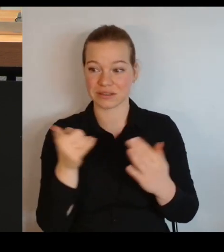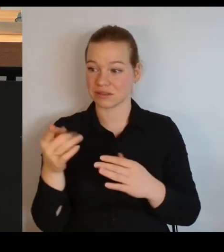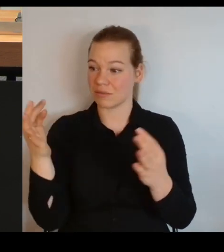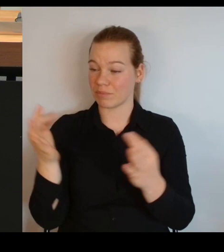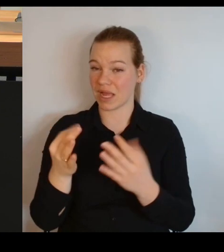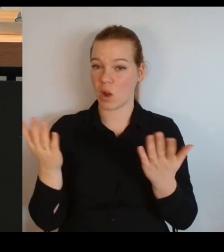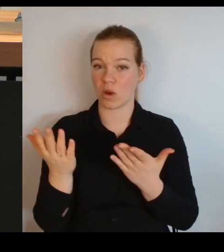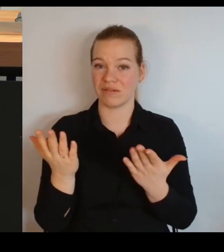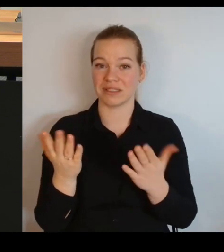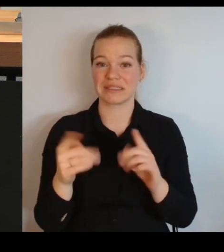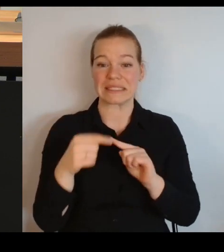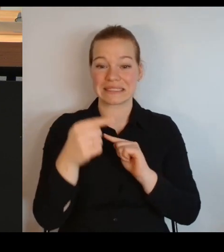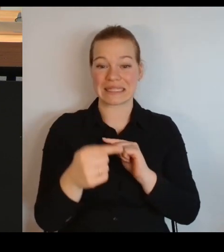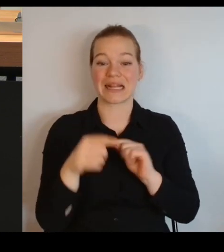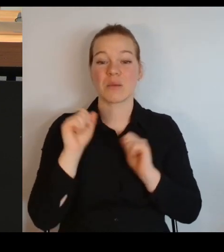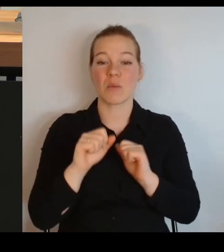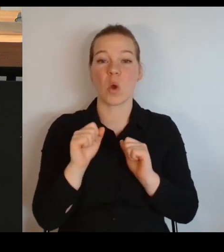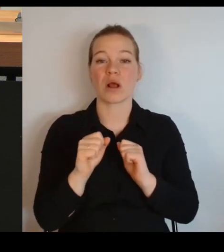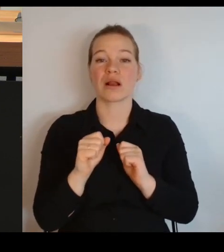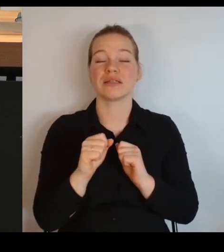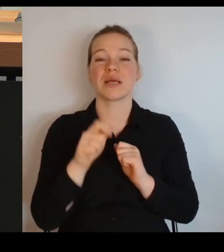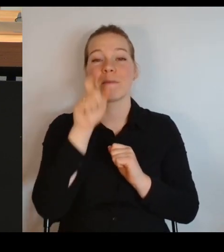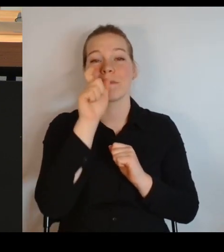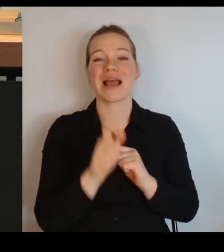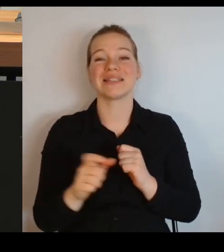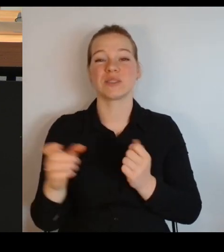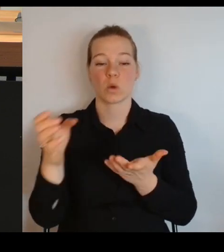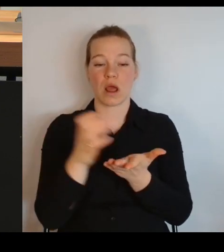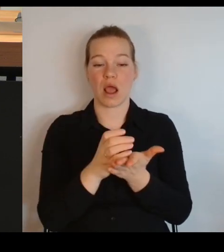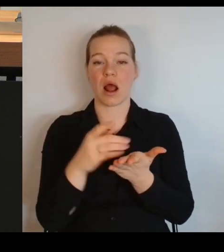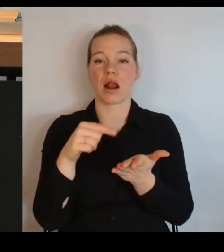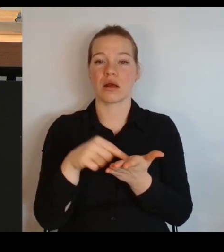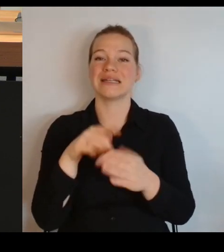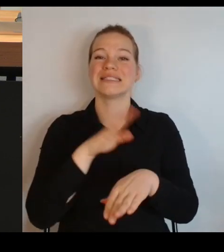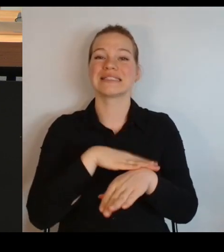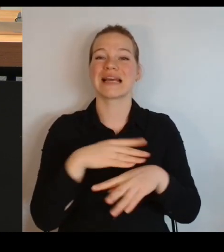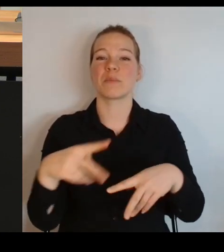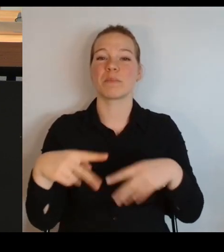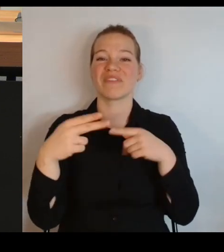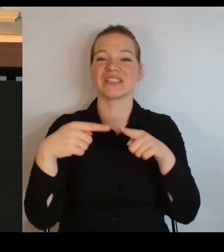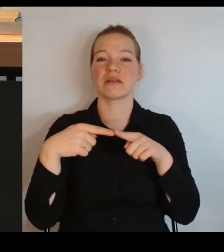Ich glaube, dass das notwendig ist, denn nur so wird man diese Bugwelle wegkriegen. Und wenn man diese Bugwelle